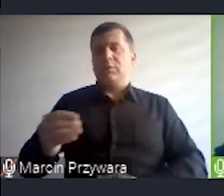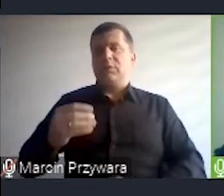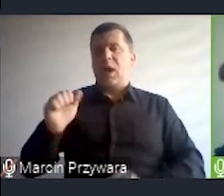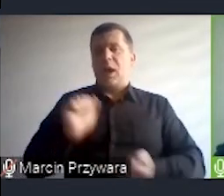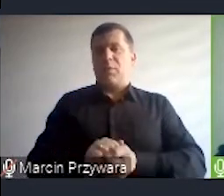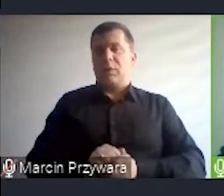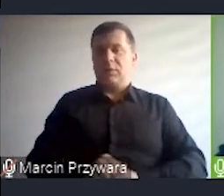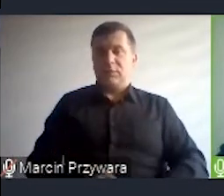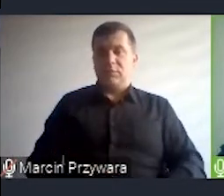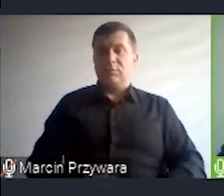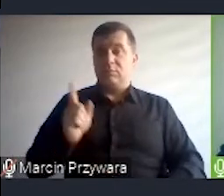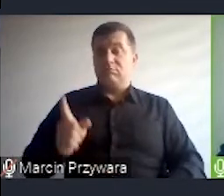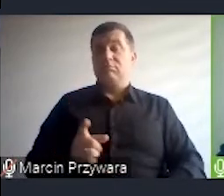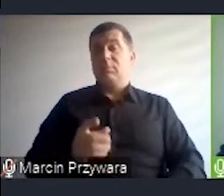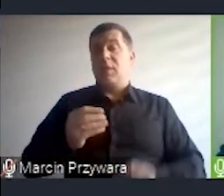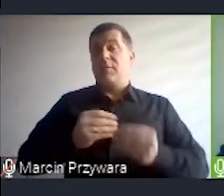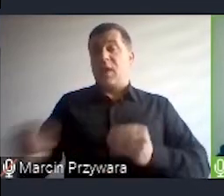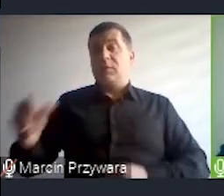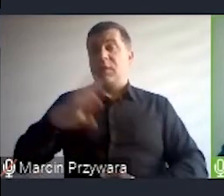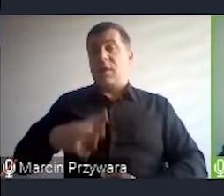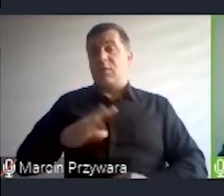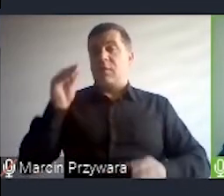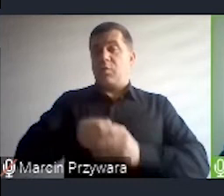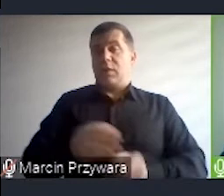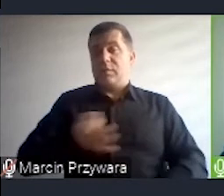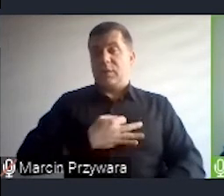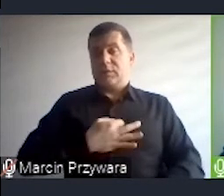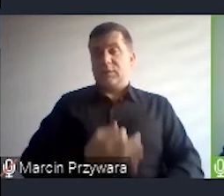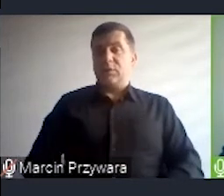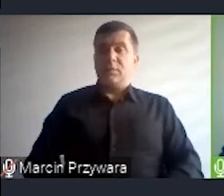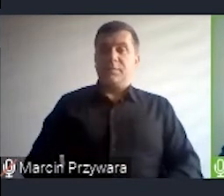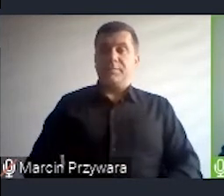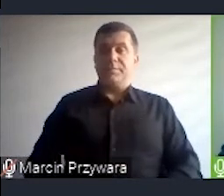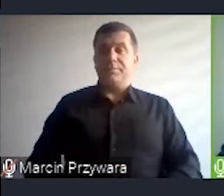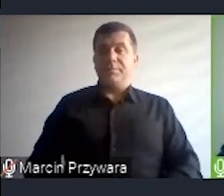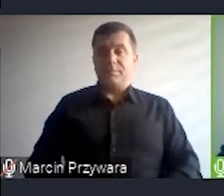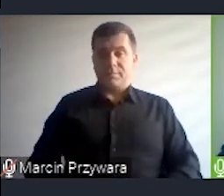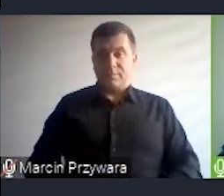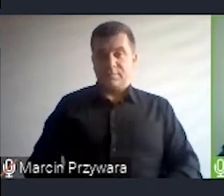więc koniec końców większa wartość wkładu własnego.